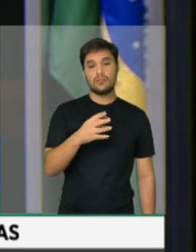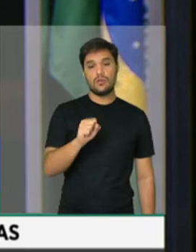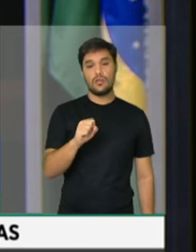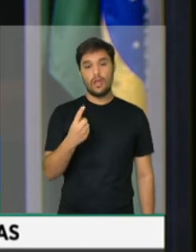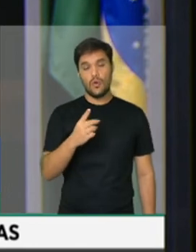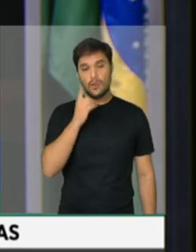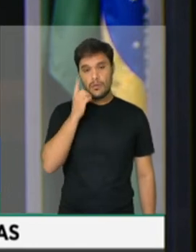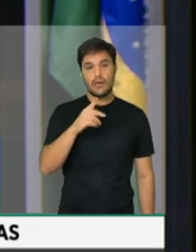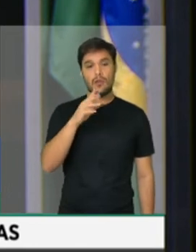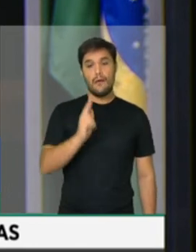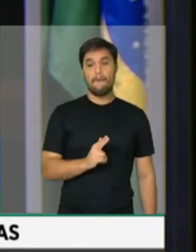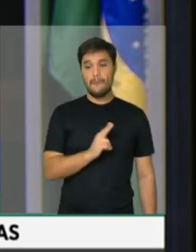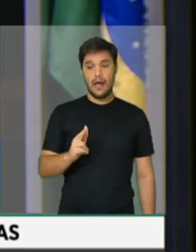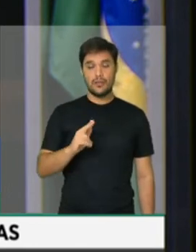DO PT DO AMAZONAS, 463 E 464 DEPUTADA TALÍRIA PETRONE DO